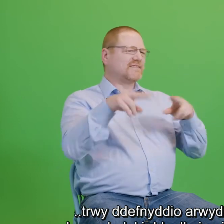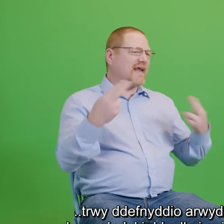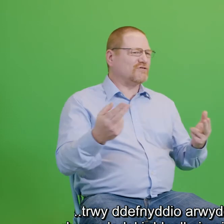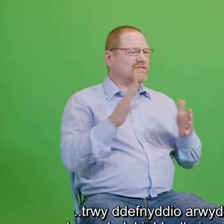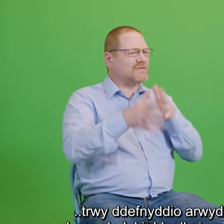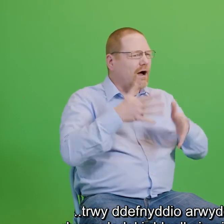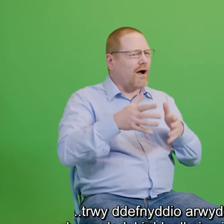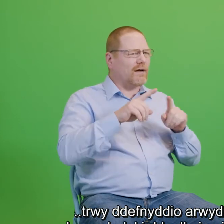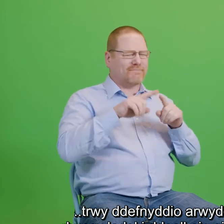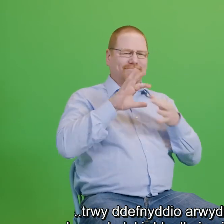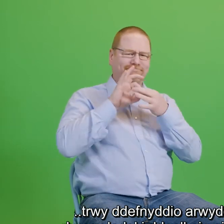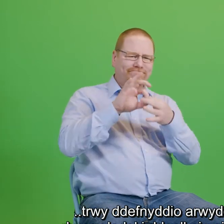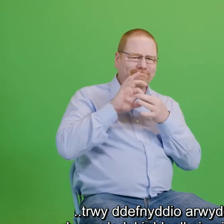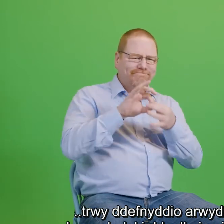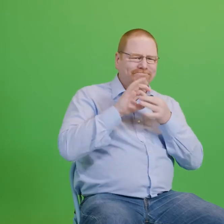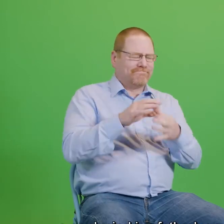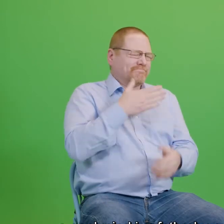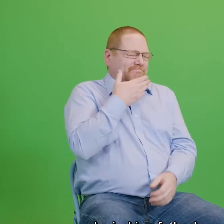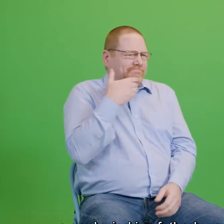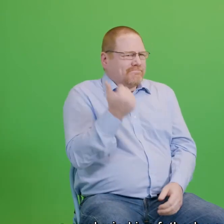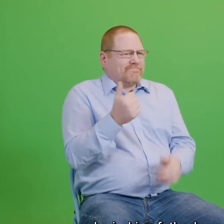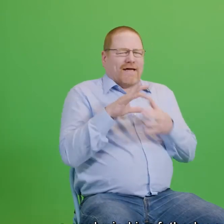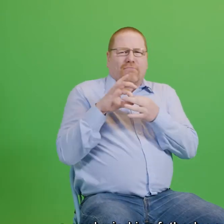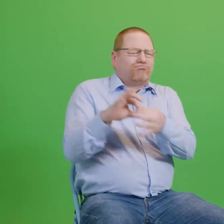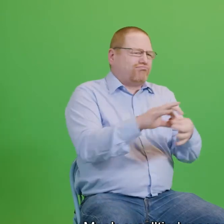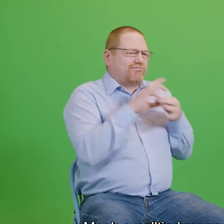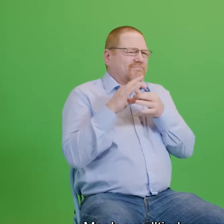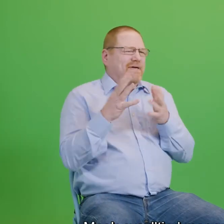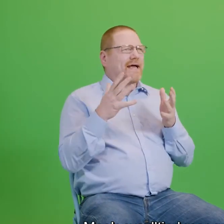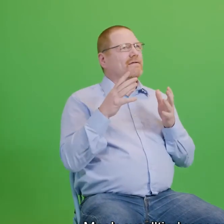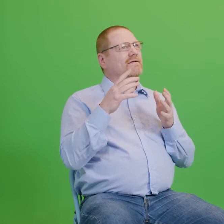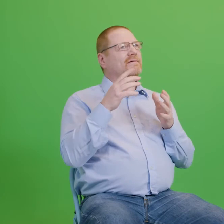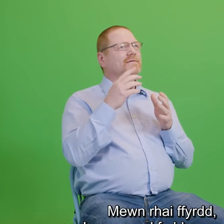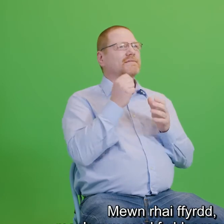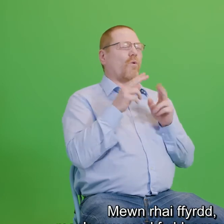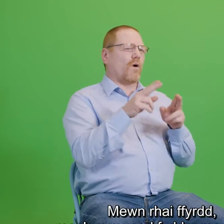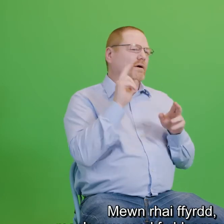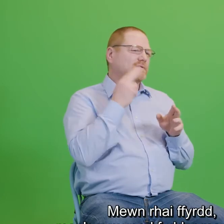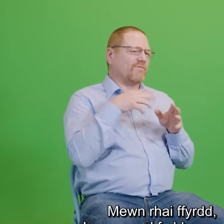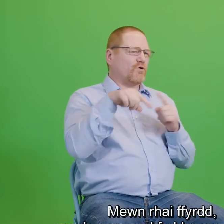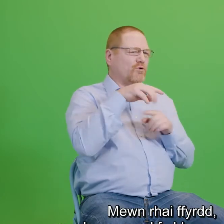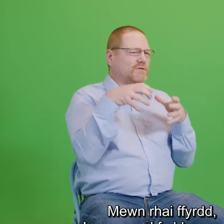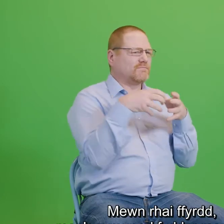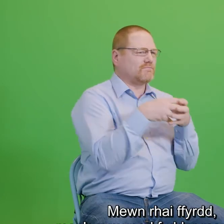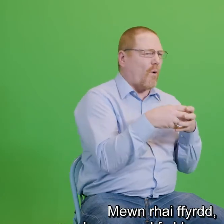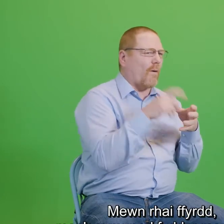..trwy ddefnyddio arwyddion rhyngwladol i ddeall ein gilydd... ..o ganlyniad i gyfathrebu gweledol. Mae'r cysylltiad mor gryf. Mewn rhai ffyrdd, mae'r gymuned fyddar mor fach...